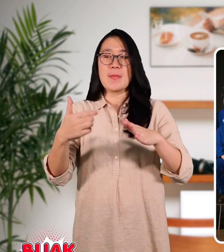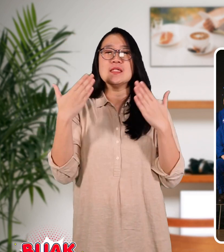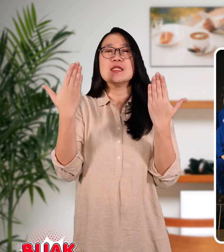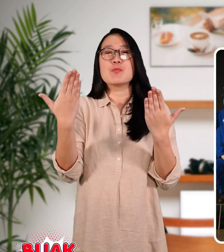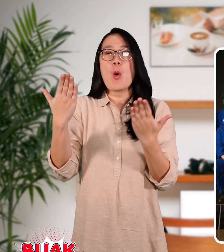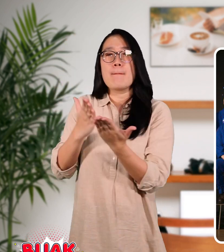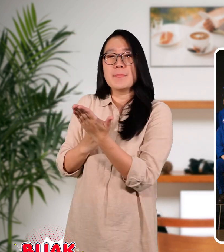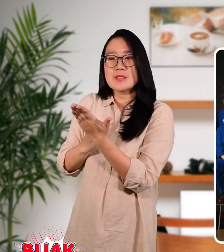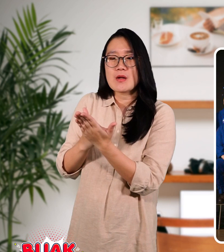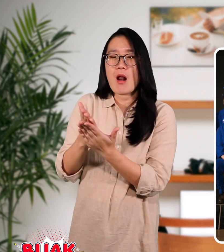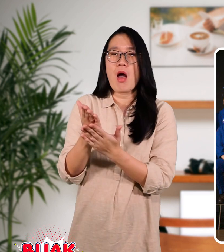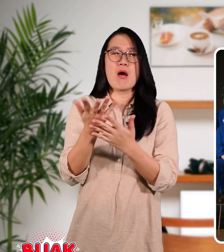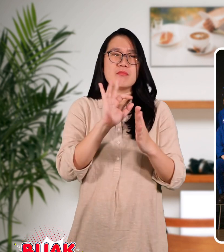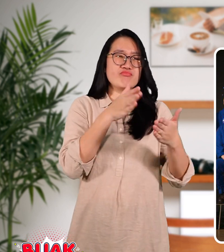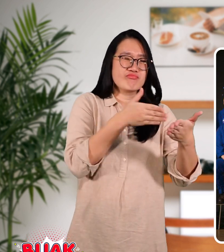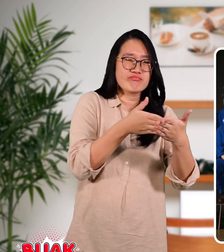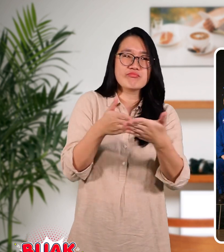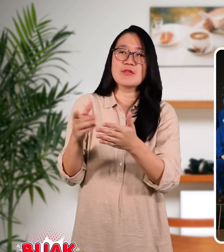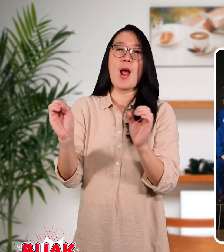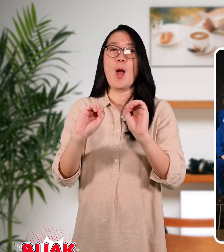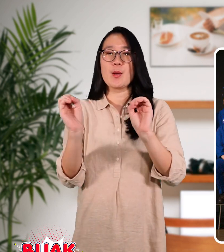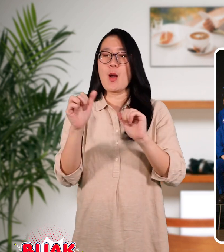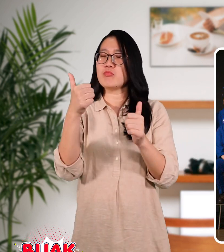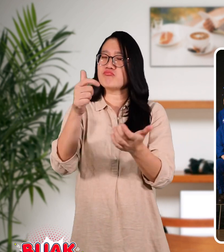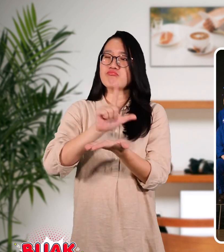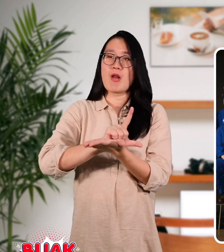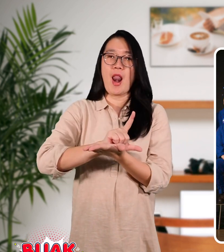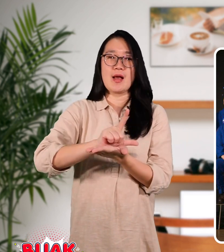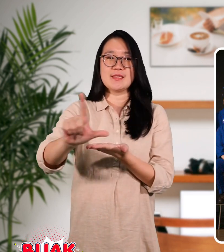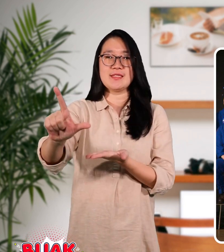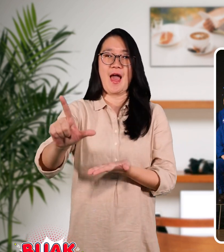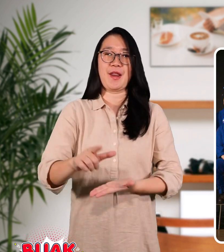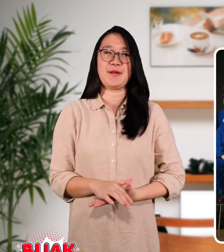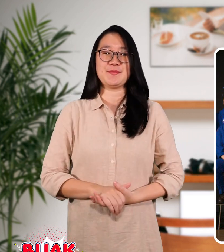Semoga perjalanan gak ada kendala dan lancar!